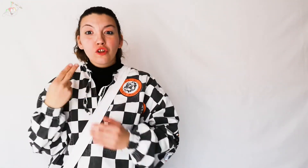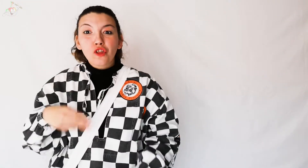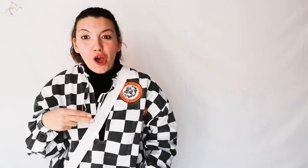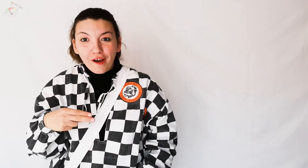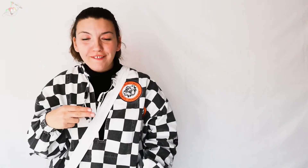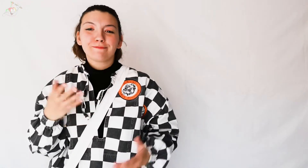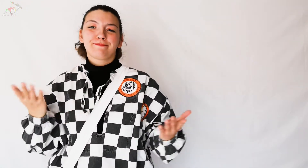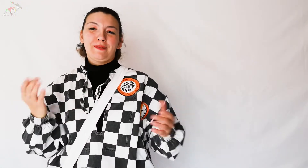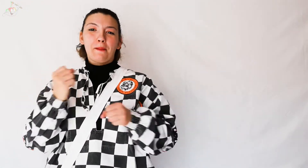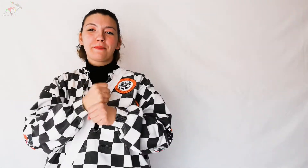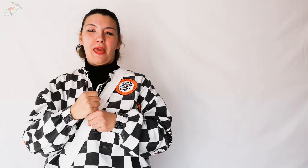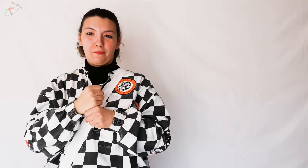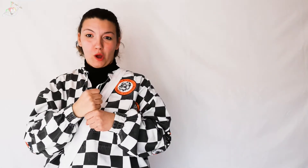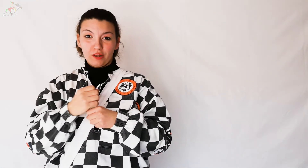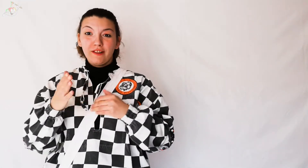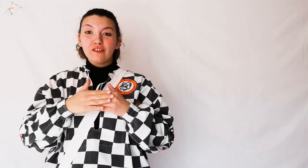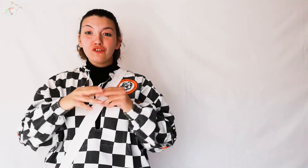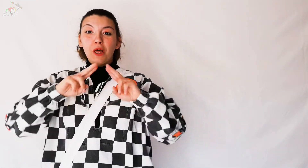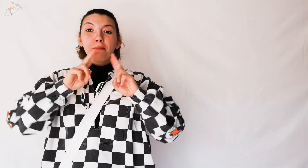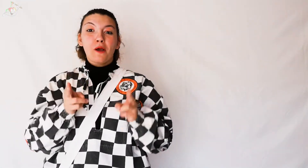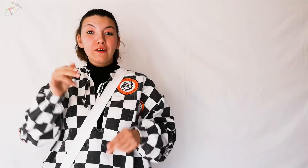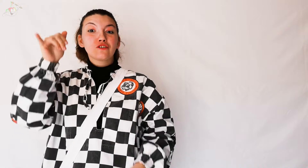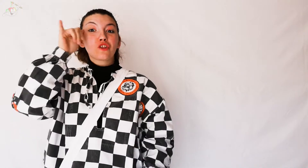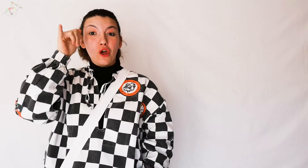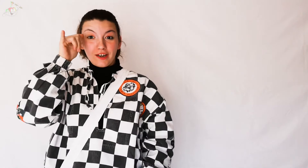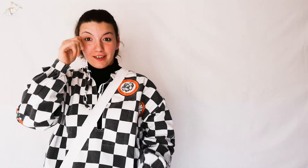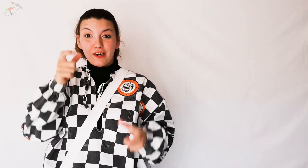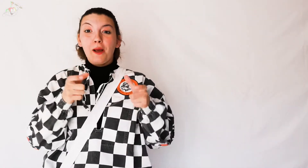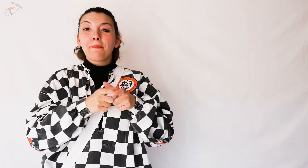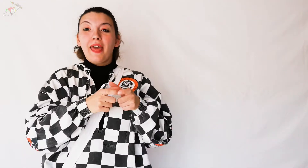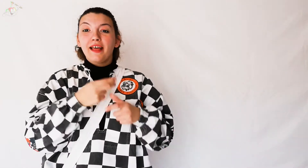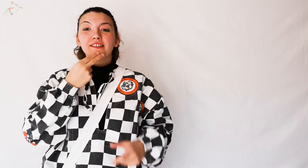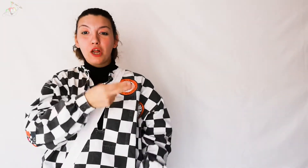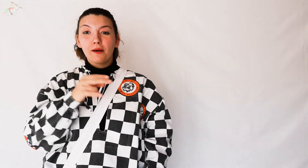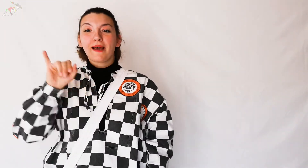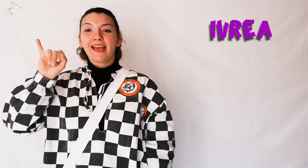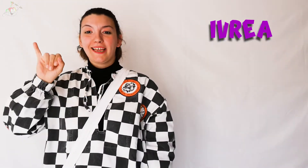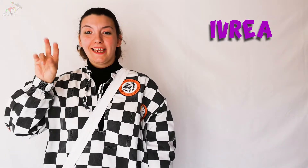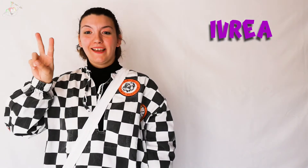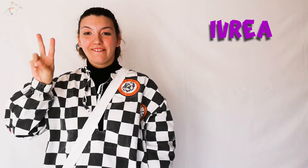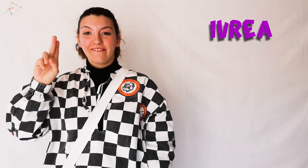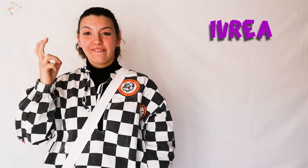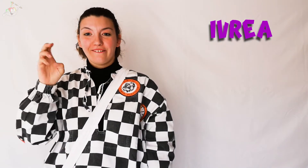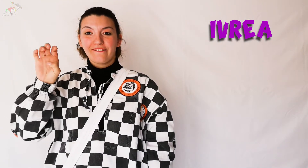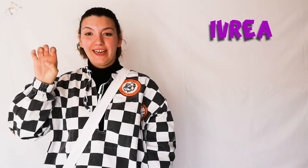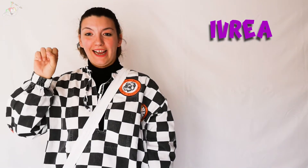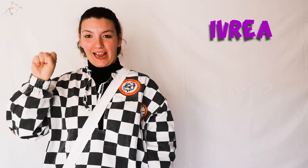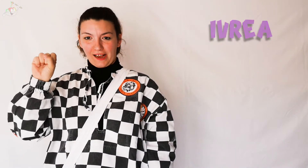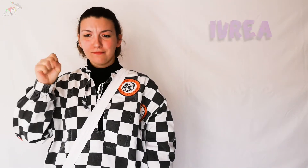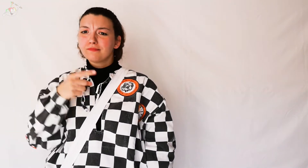Dove? In Piemonte, vicino la provincia di Torino. Il paese si chiama Ivrea.